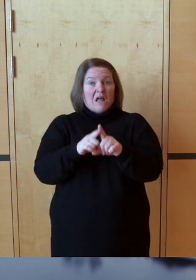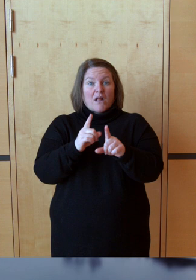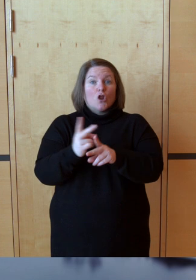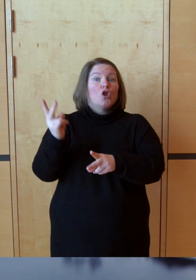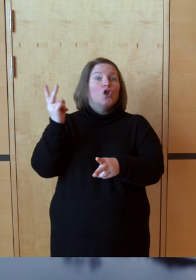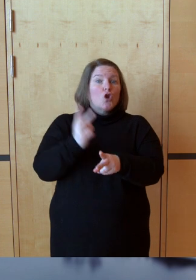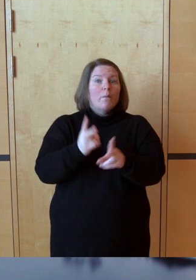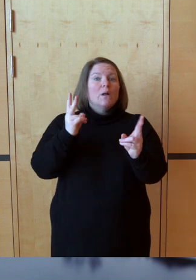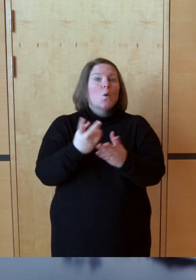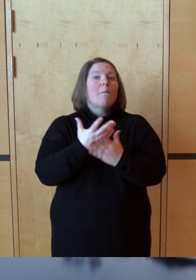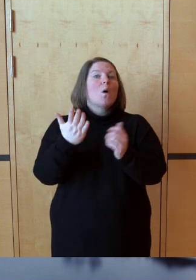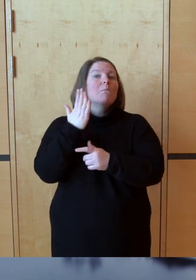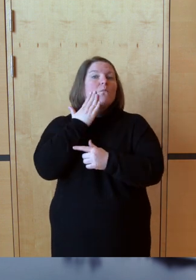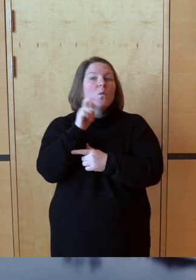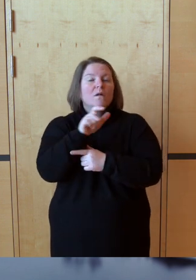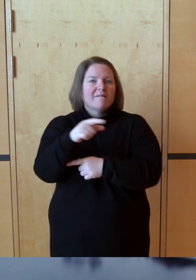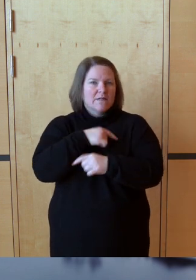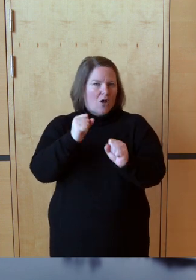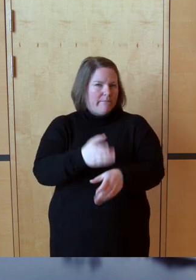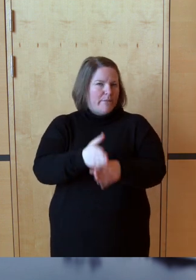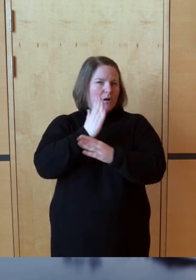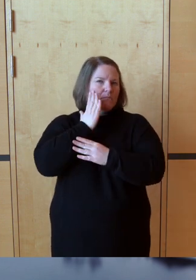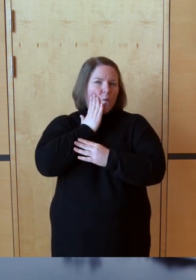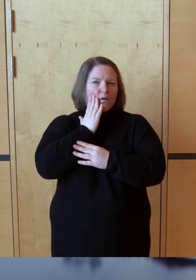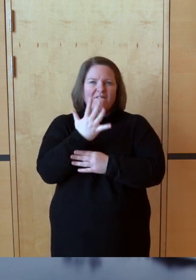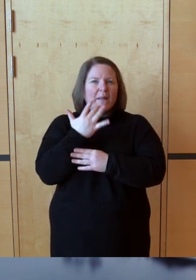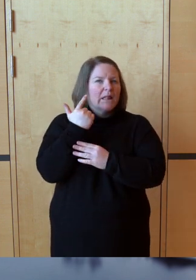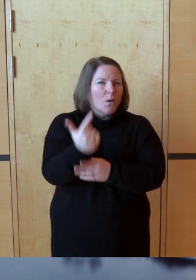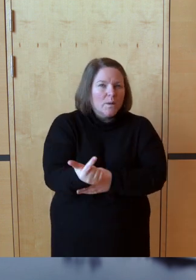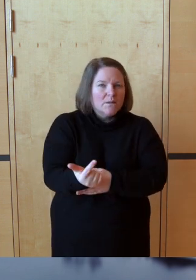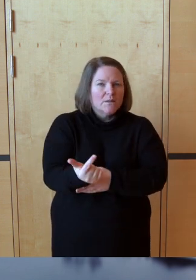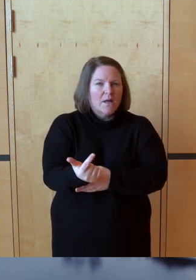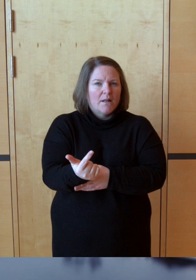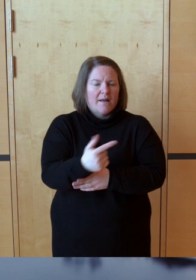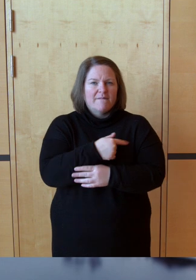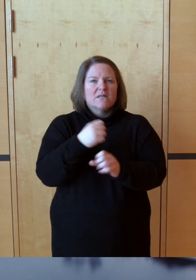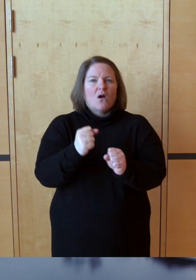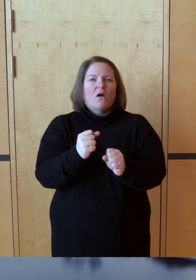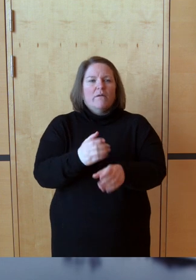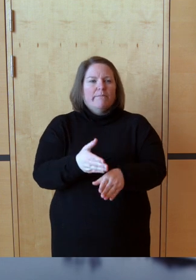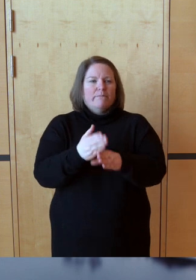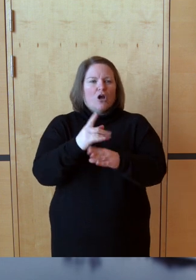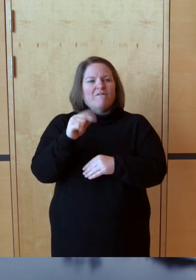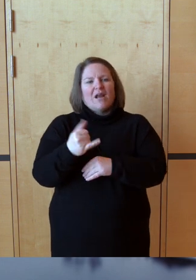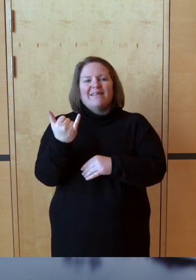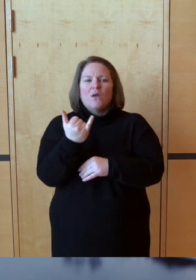Vi ska bygga bostäder fem 5000 bostäder vi ska bygga bostäder för 10 miljarder Kommande fem år